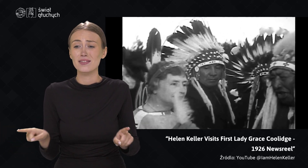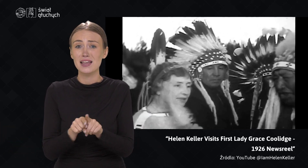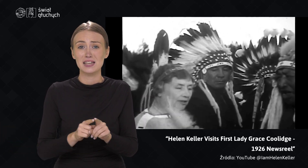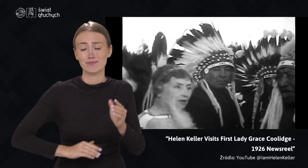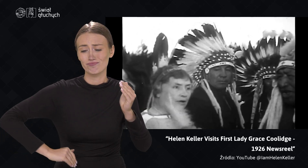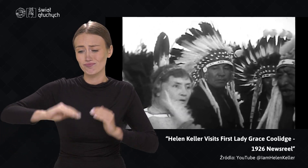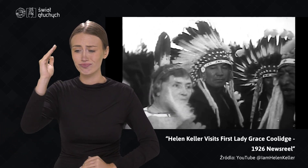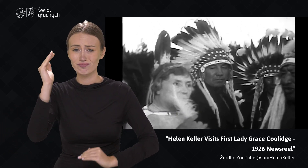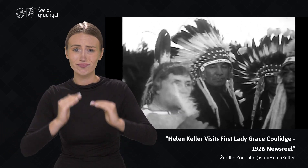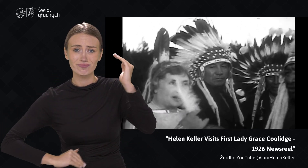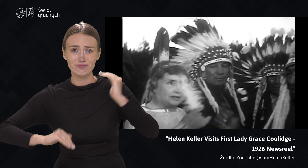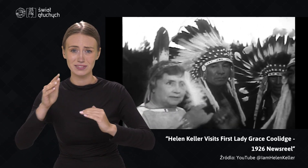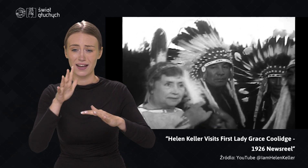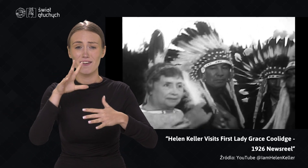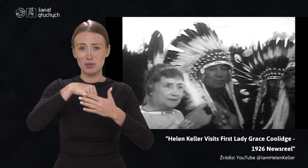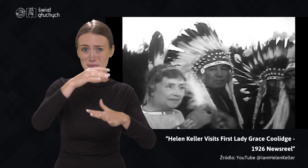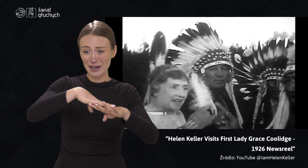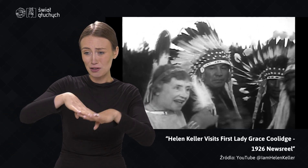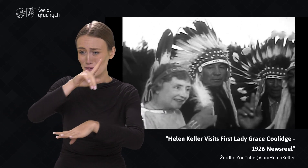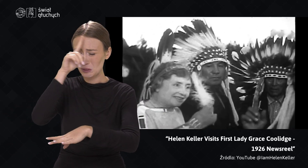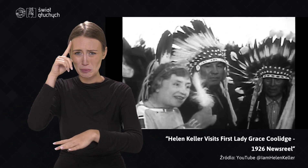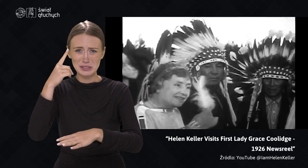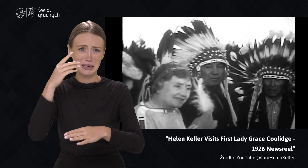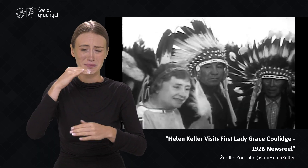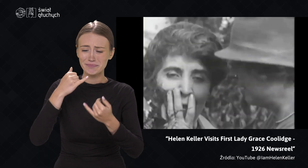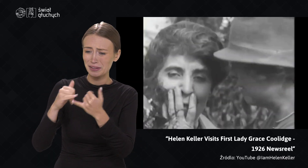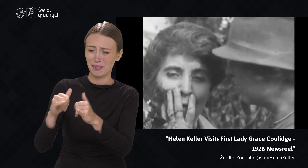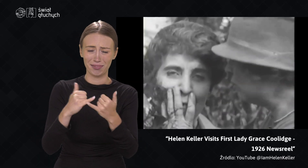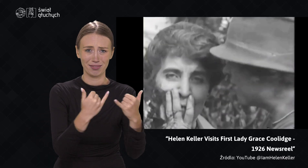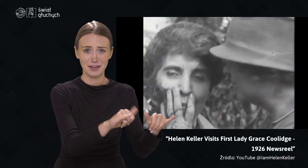i jak wiele nierówności panuje w traktowaniu ludzi.